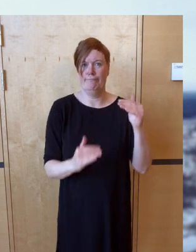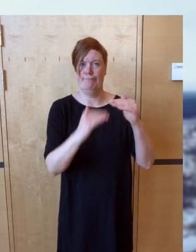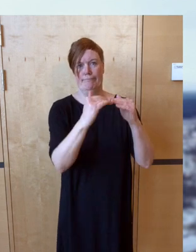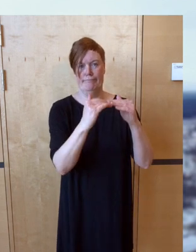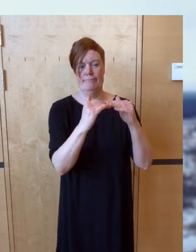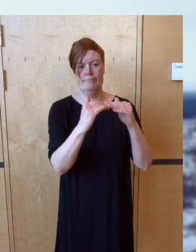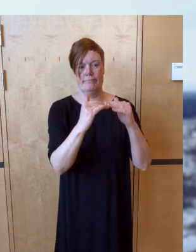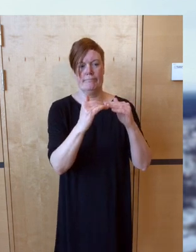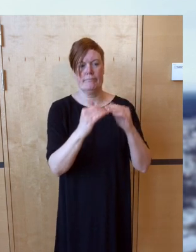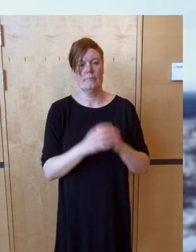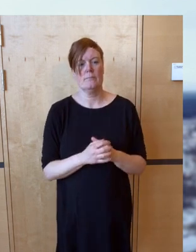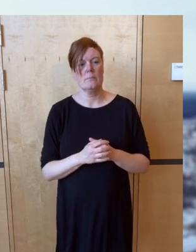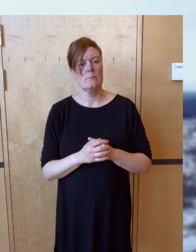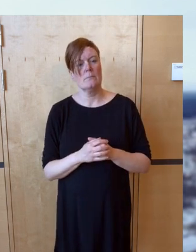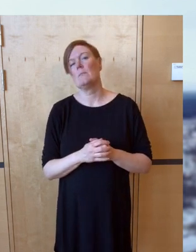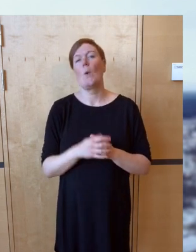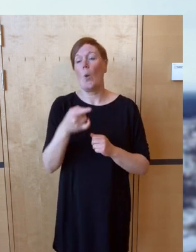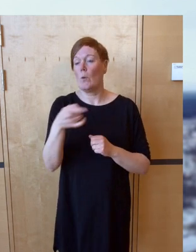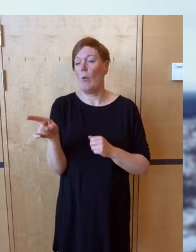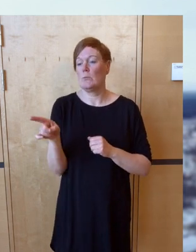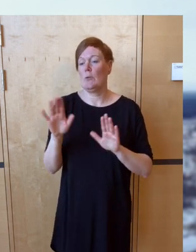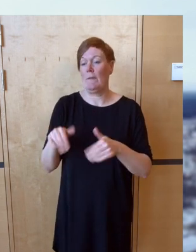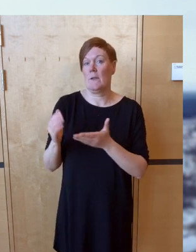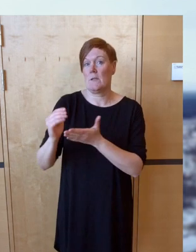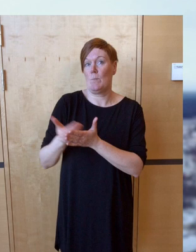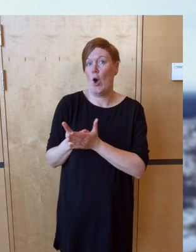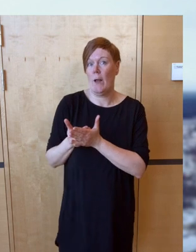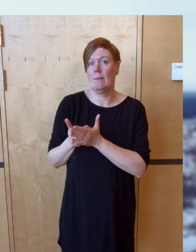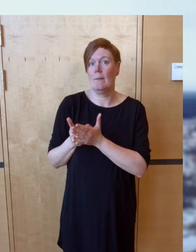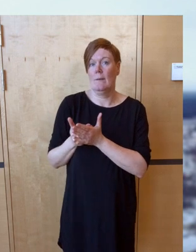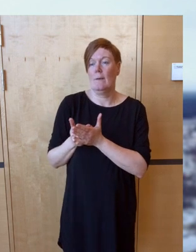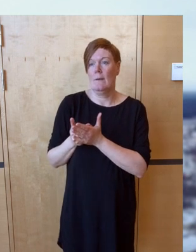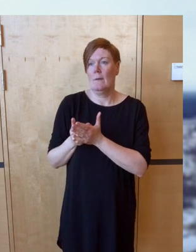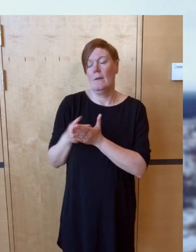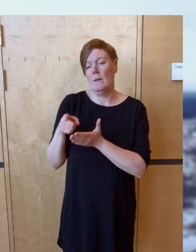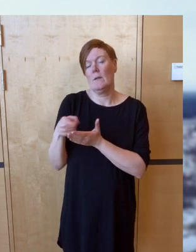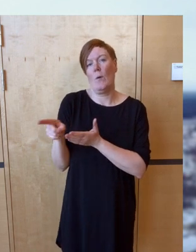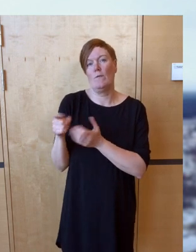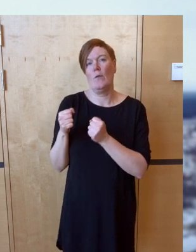Samtidigt som de verksamheter som sparar PGA kommer 19 Istället får väl mer att vara med och stödja dem